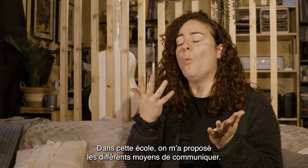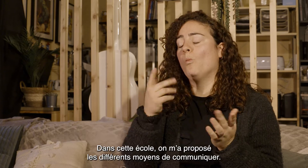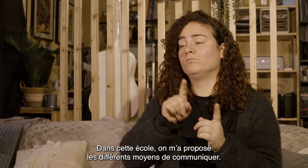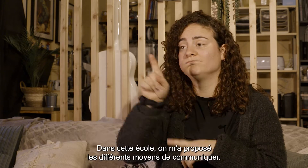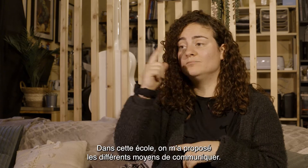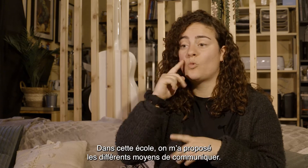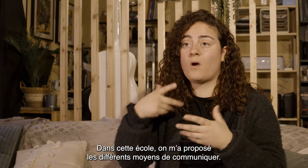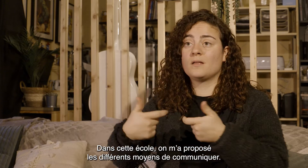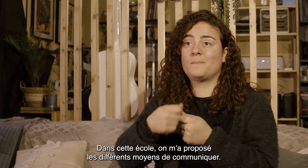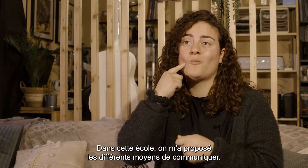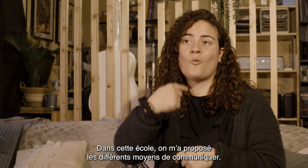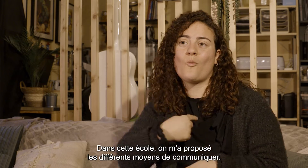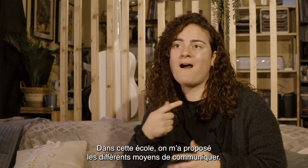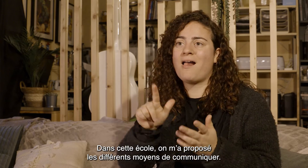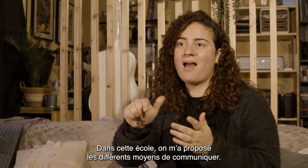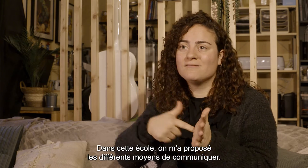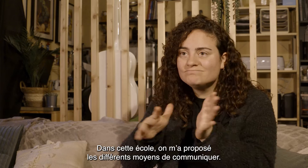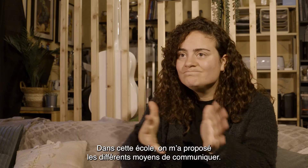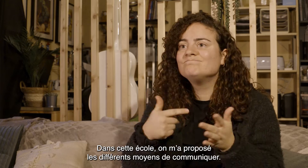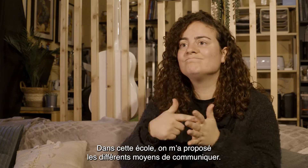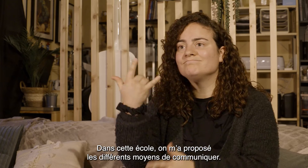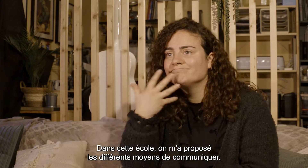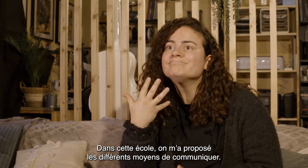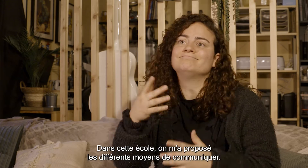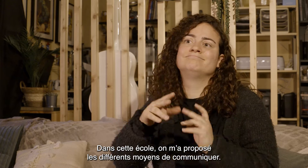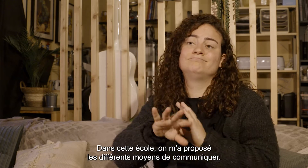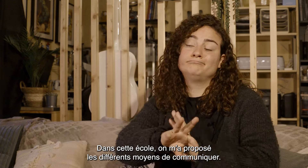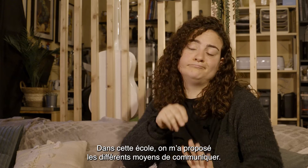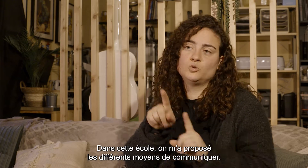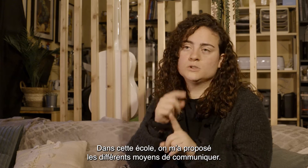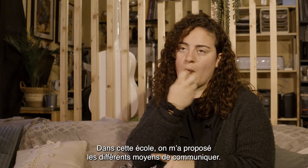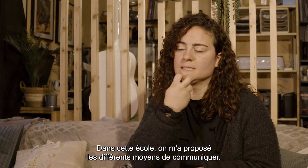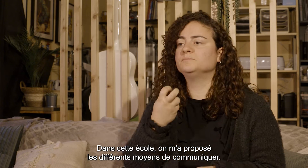Dans cette école, on m’a proposé les différents moyens de communiquer.